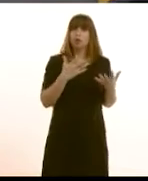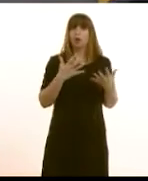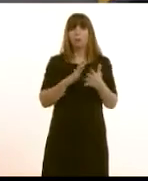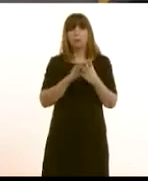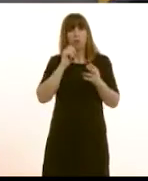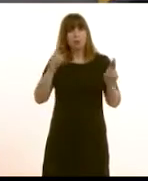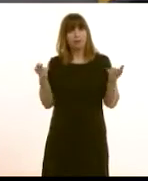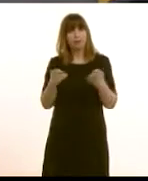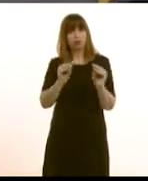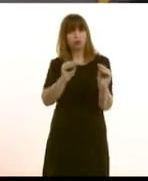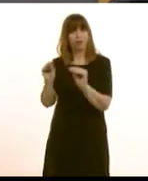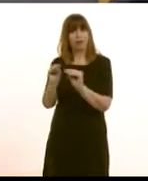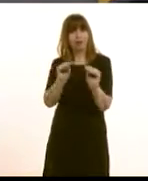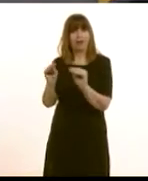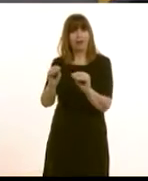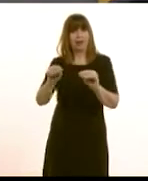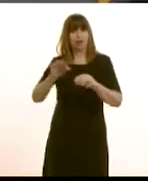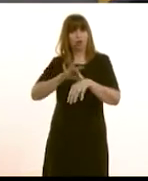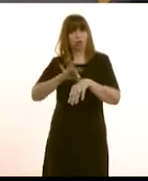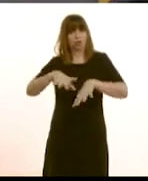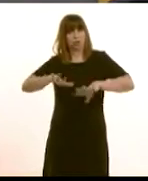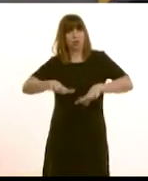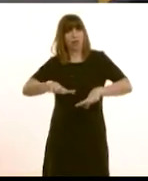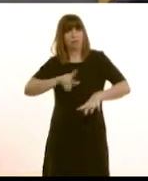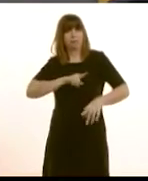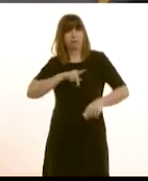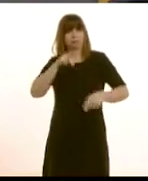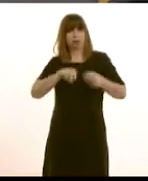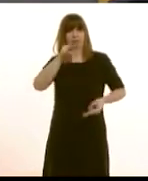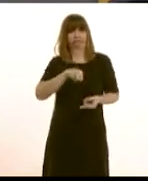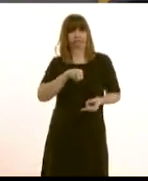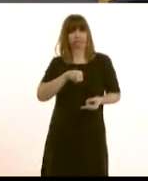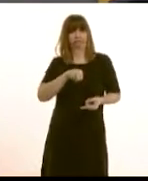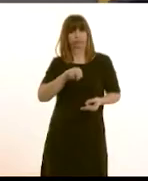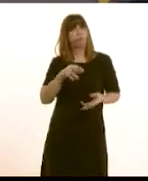iír toriad yma? Neu a ydych chiín disgwyl iír prifysgolion ddefnyddio eu harian wrth